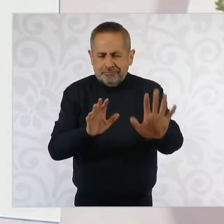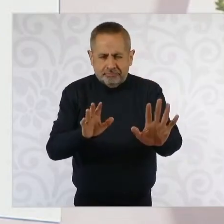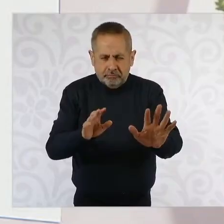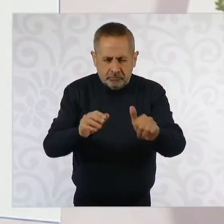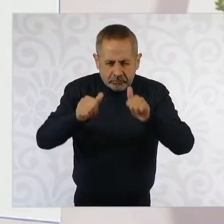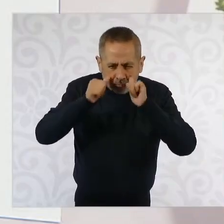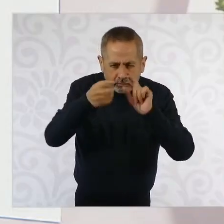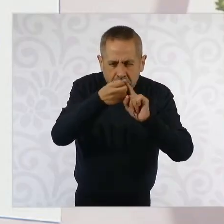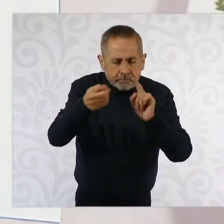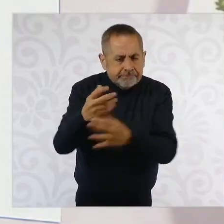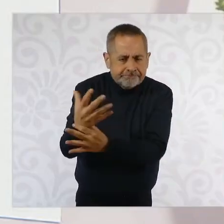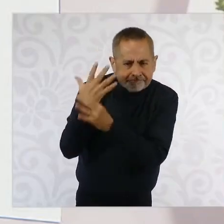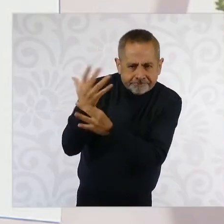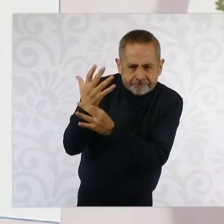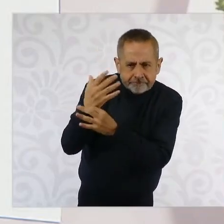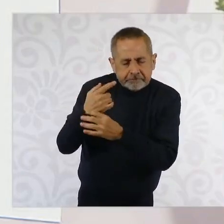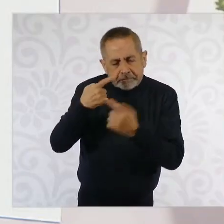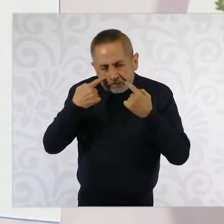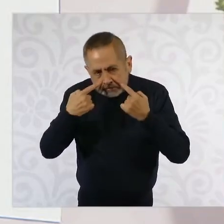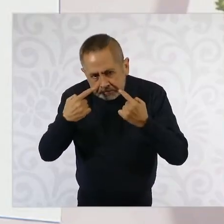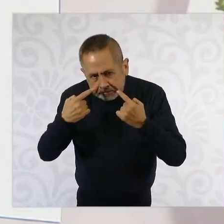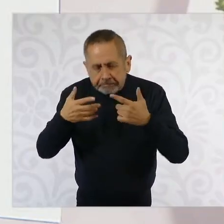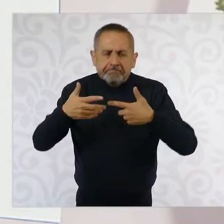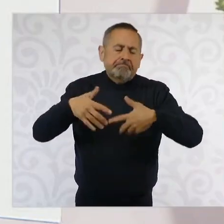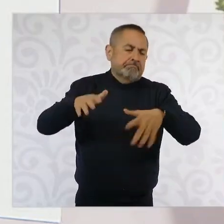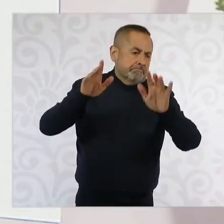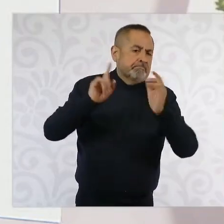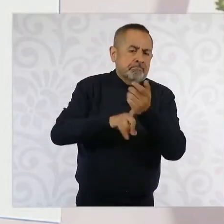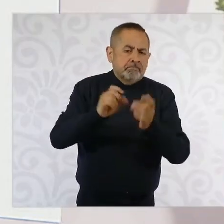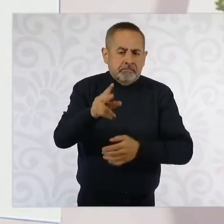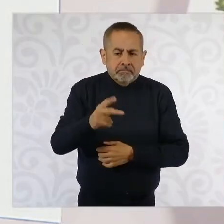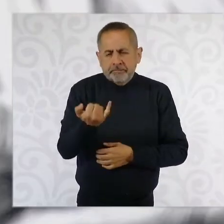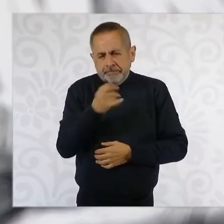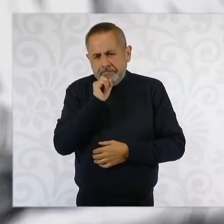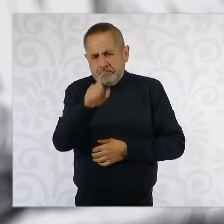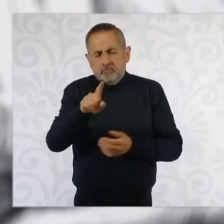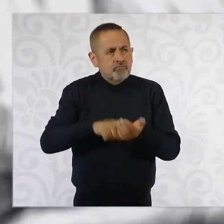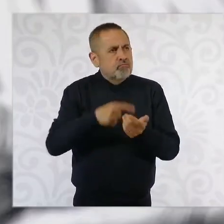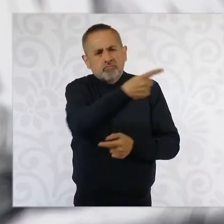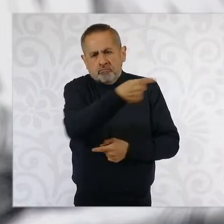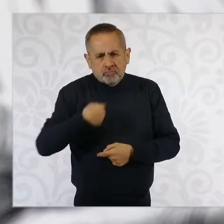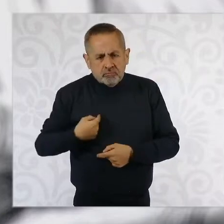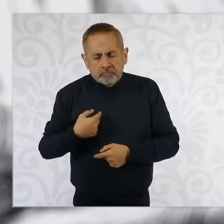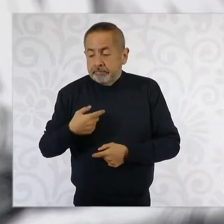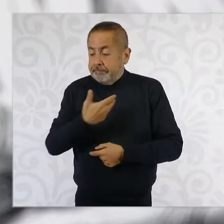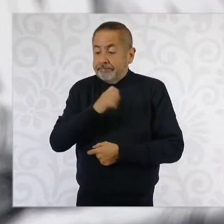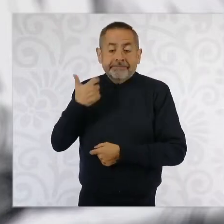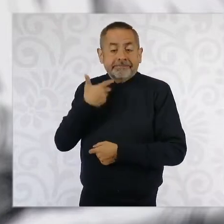está diciendo y repito yo creo que así como Tuvo una buena relación con el presidente López Obrador